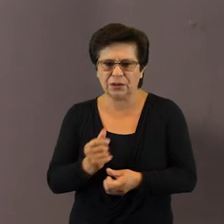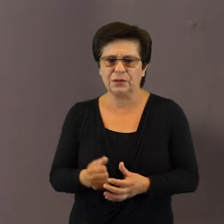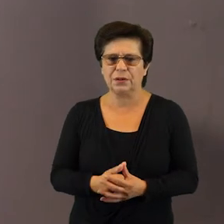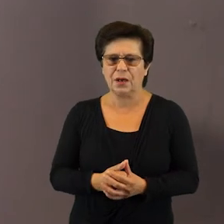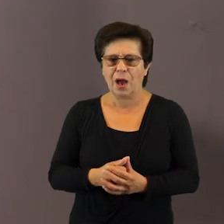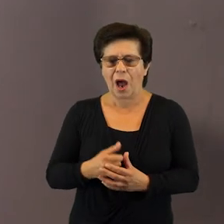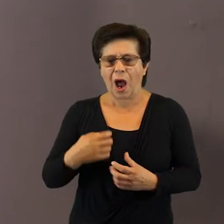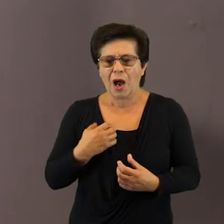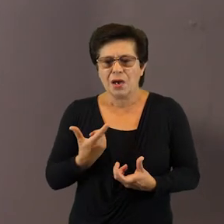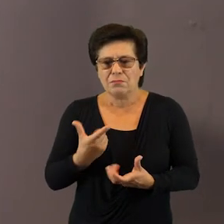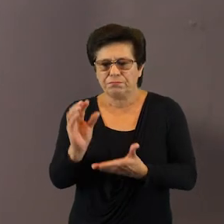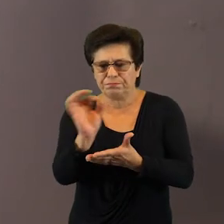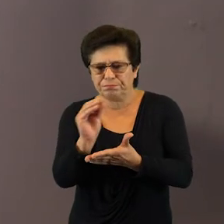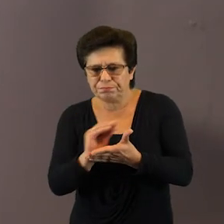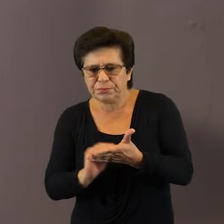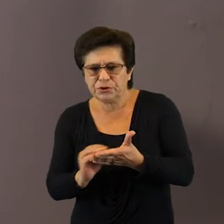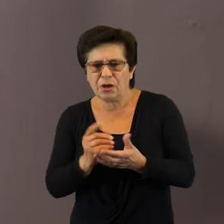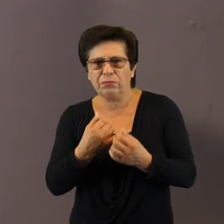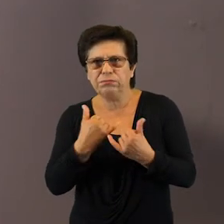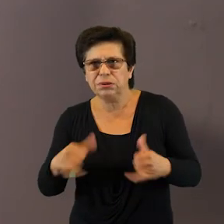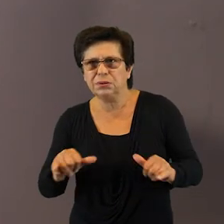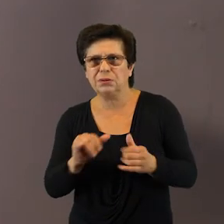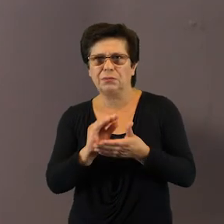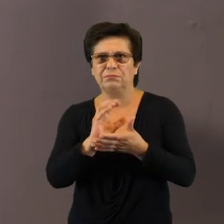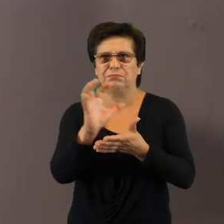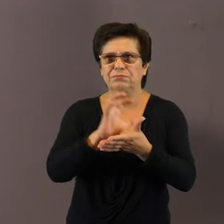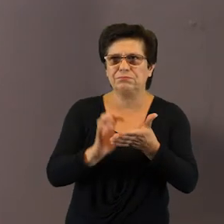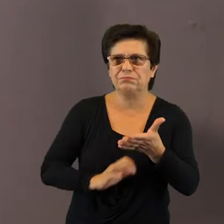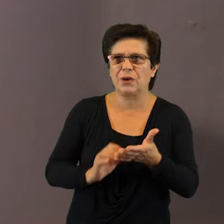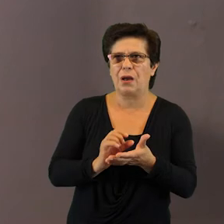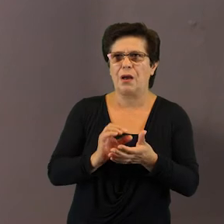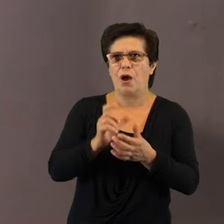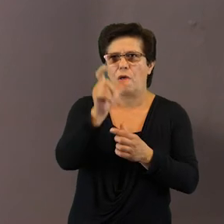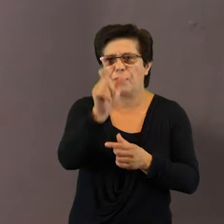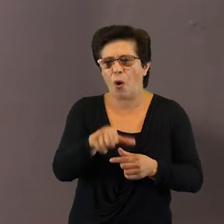autor scenariuszy teatralnych, radiowych i telewizyjnych. Autor wielu tomów wierszy, dwóch powieści,